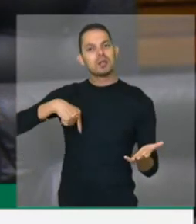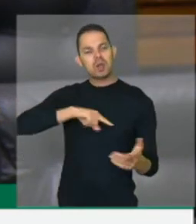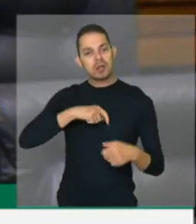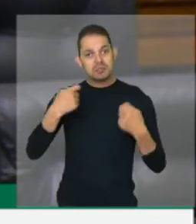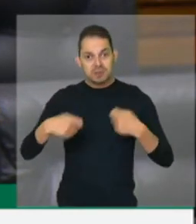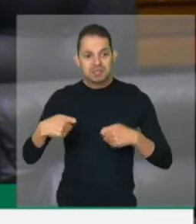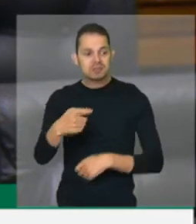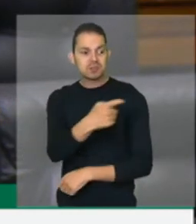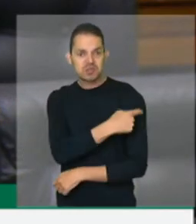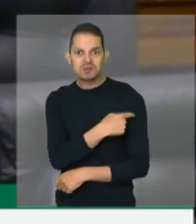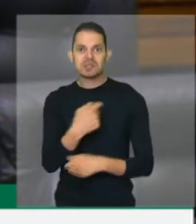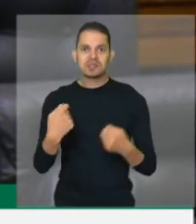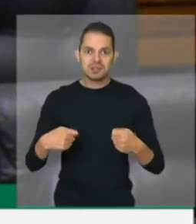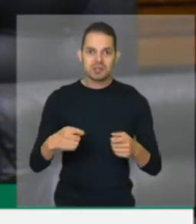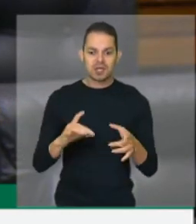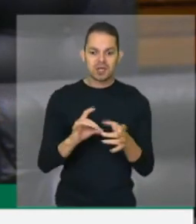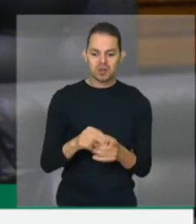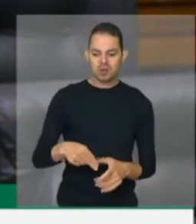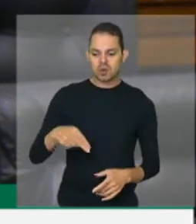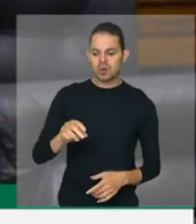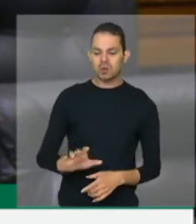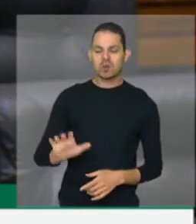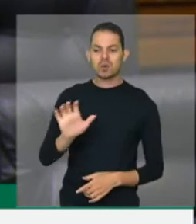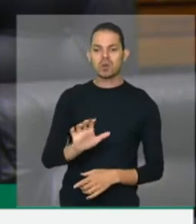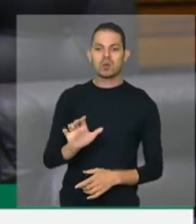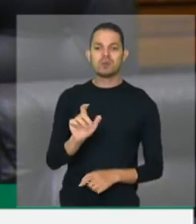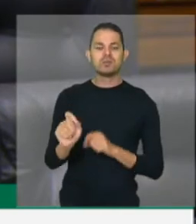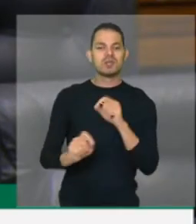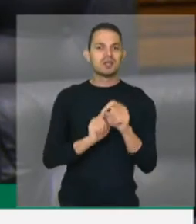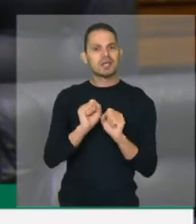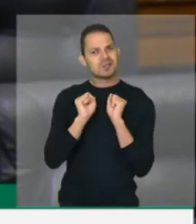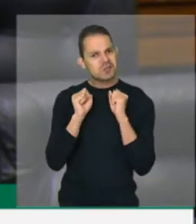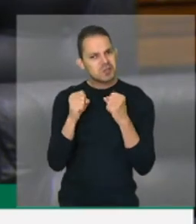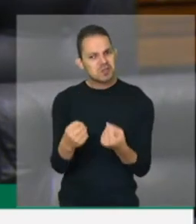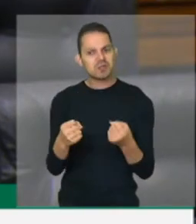PRECISAMOS DE VACINA E O CONSÓRCIO DO NORDESTE TEM FEITO ESSE ESFORÇO PRA PODER TER VACINA PRA SUA POPULAÇÃO